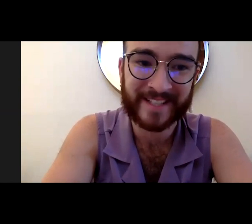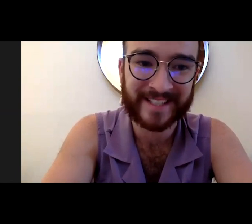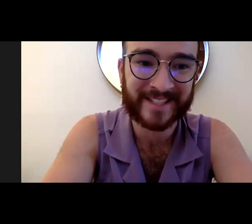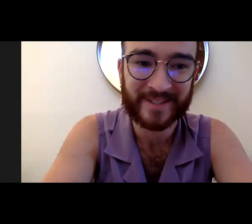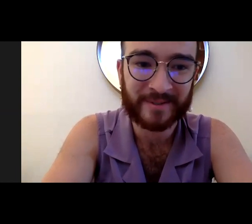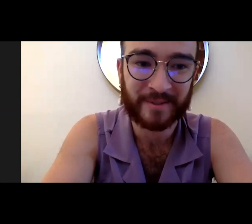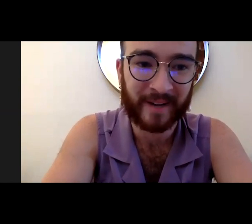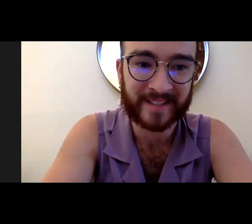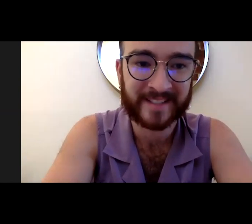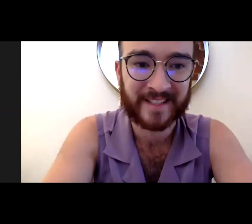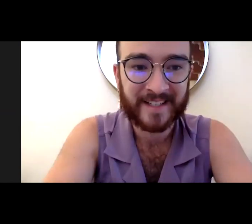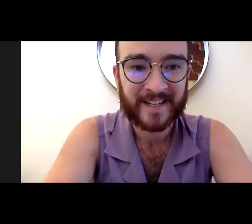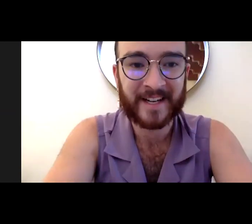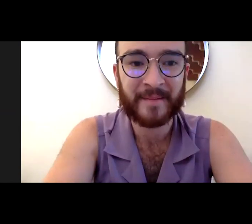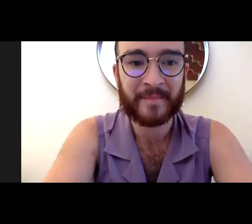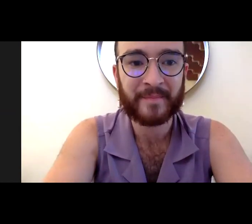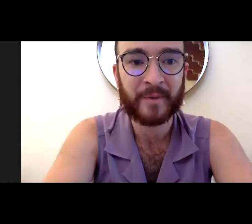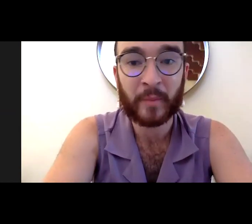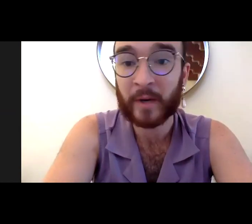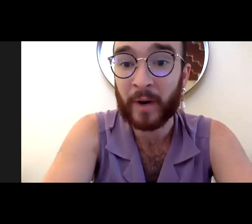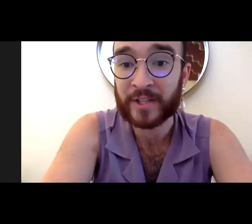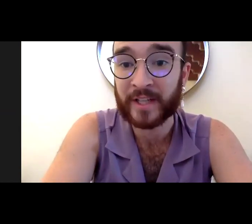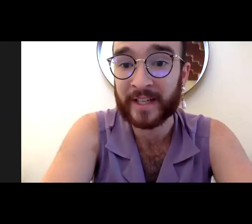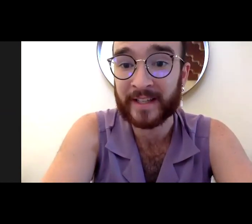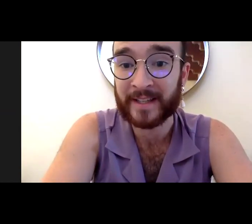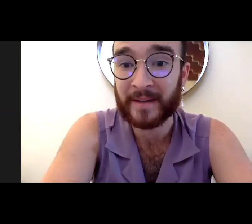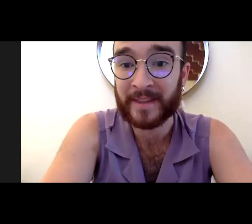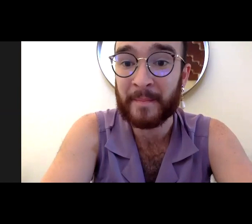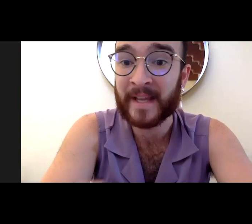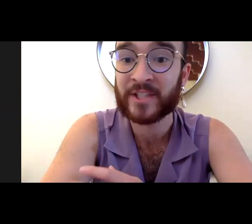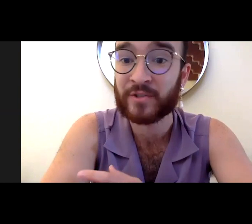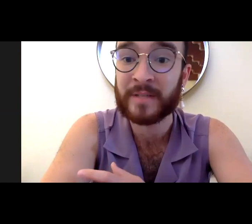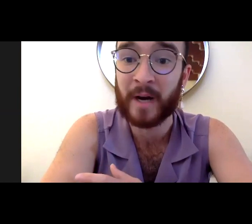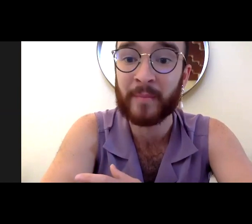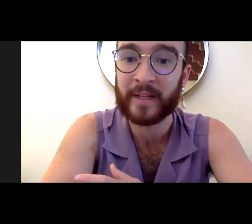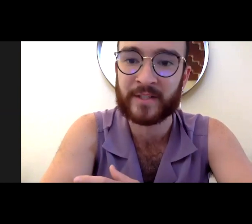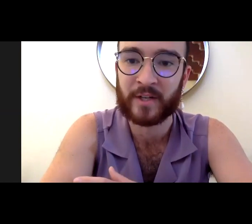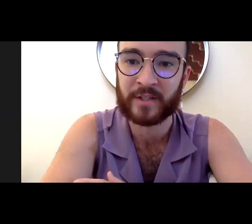Nada de esto es nuevo para nosotros. Pero estamos viendo al público en general